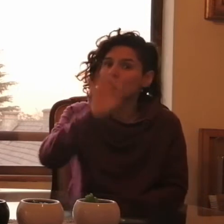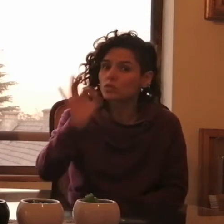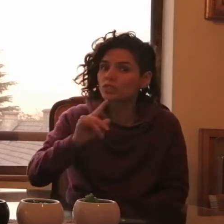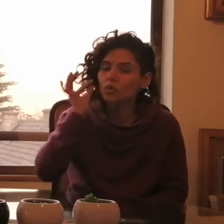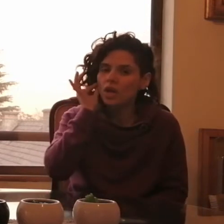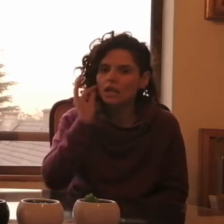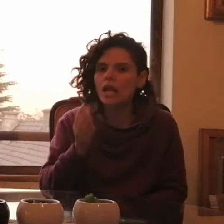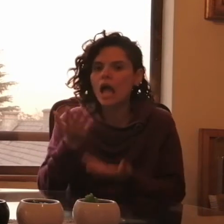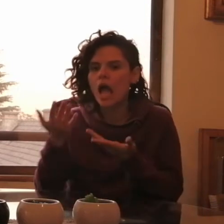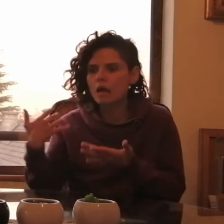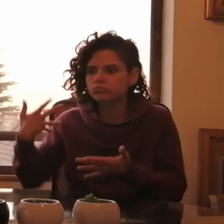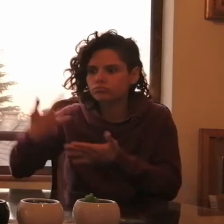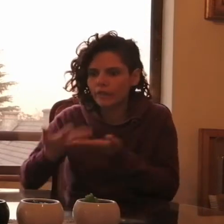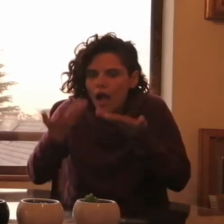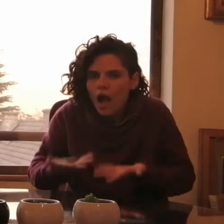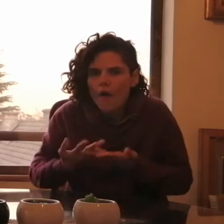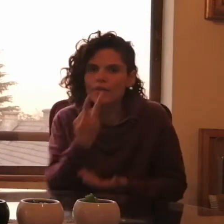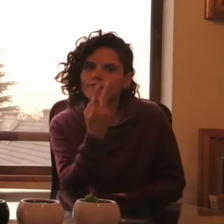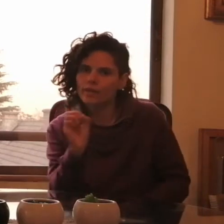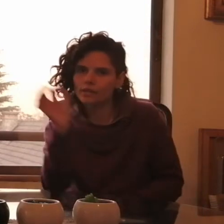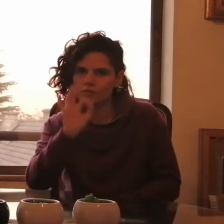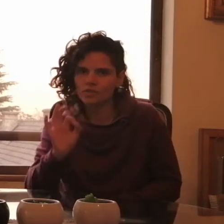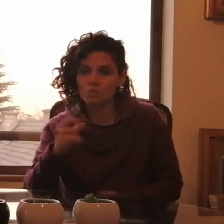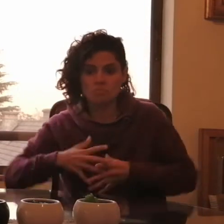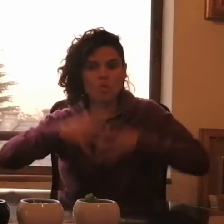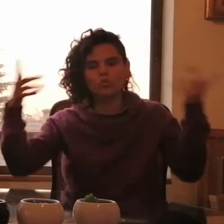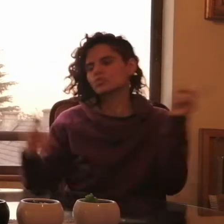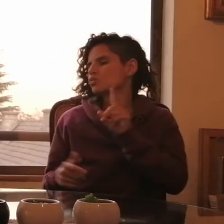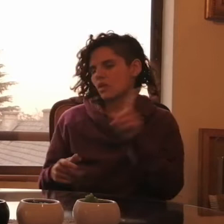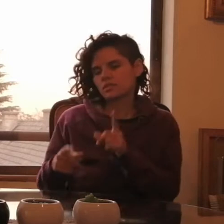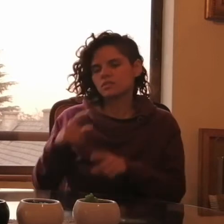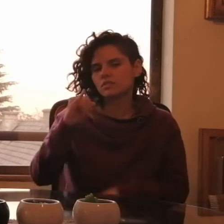Tampoco un gran porcentaje - es super poco pero pero bueno va ir creciendo de a poquito